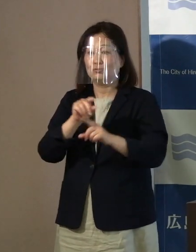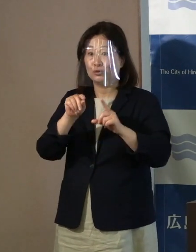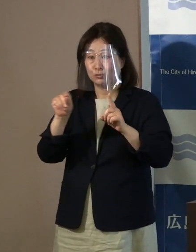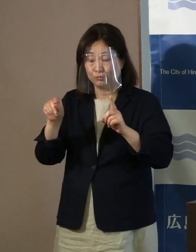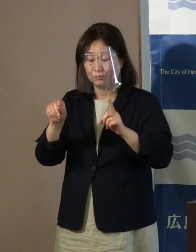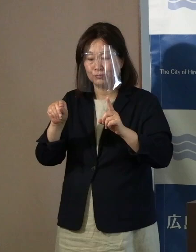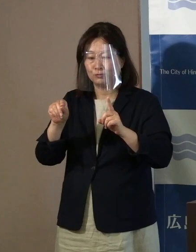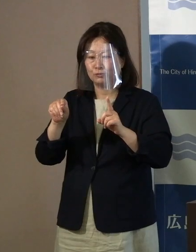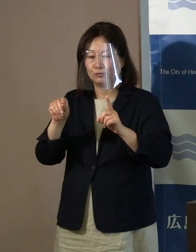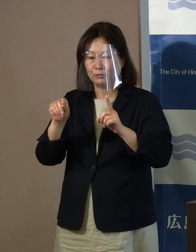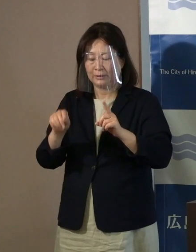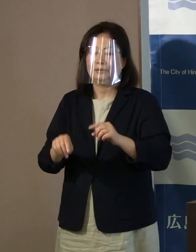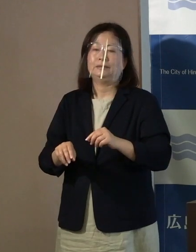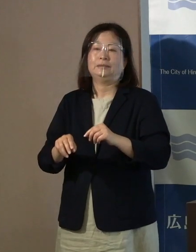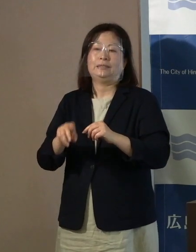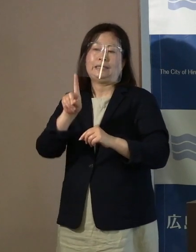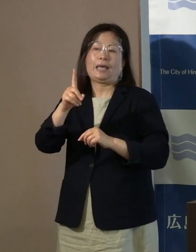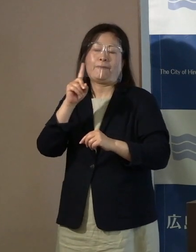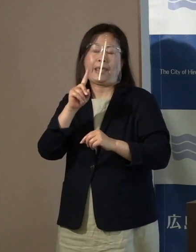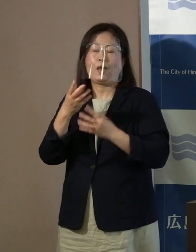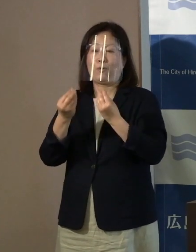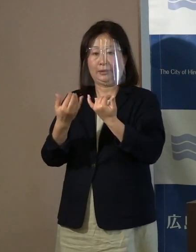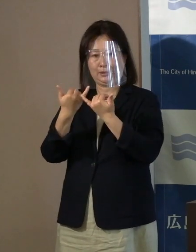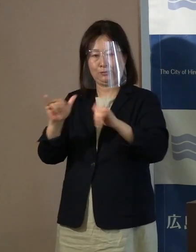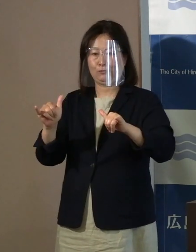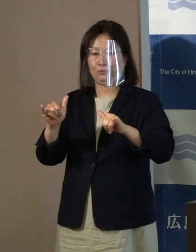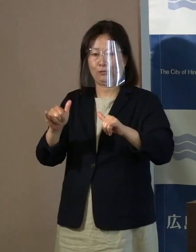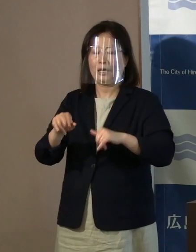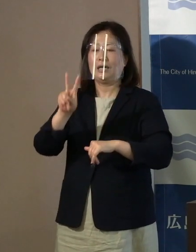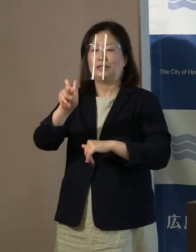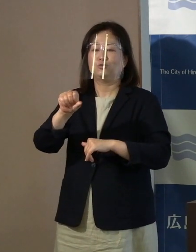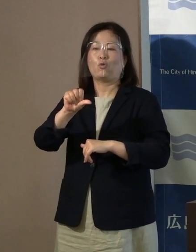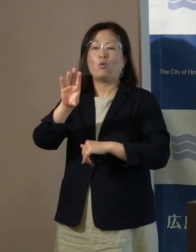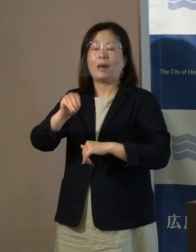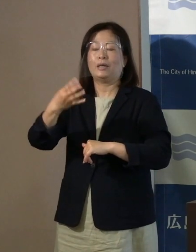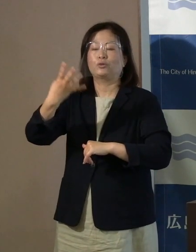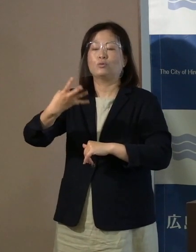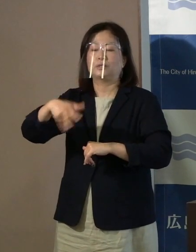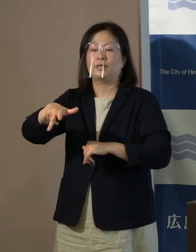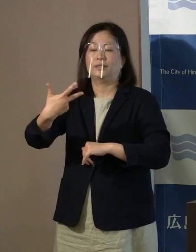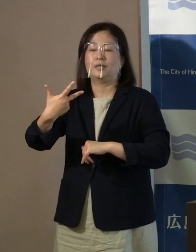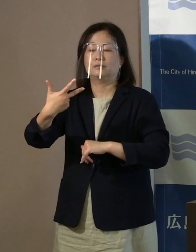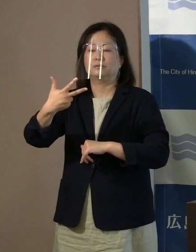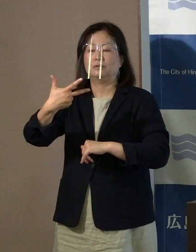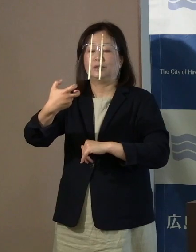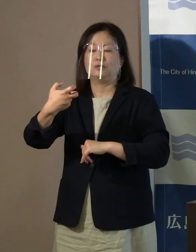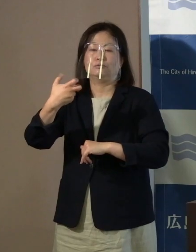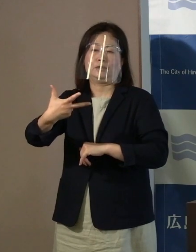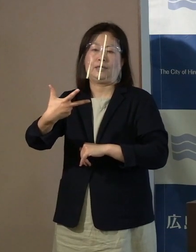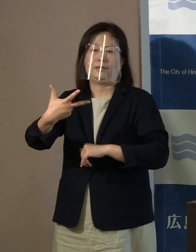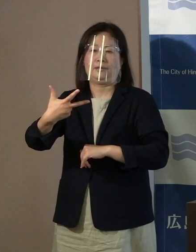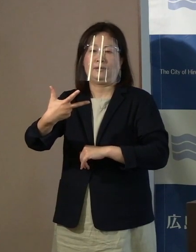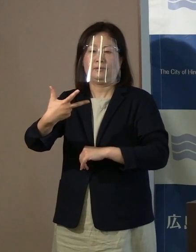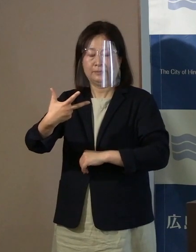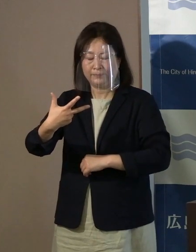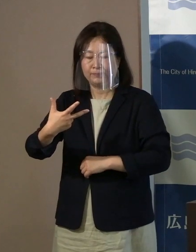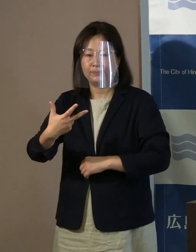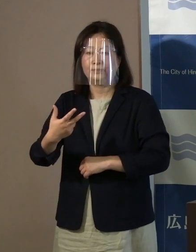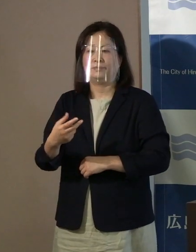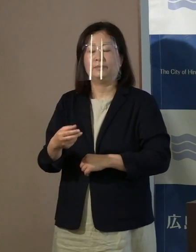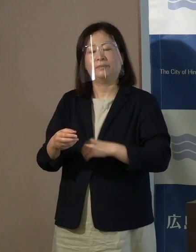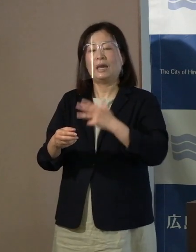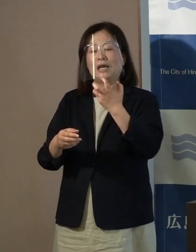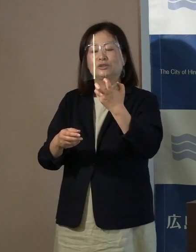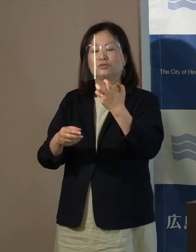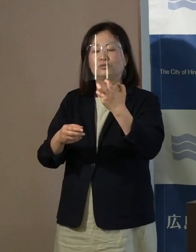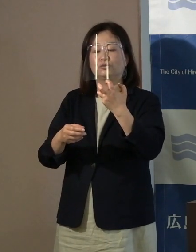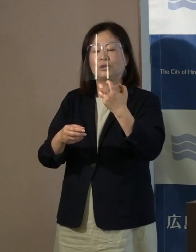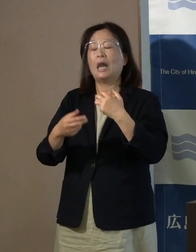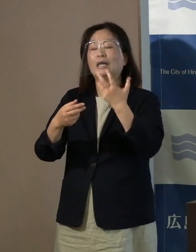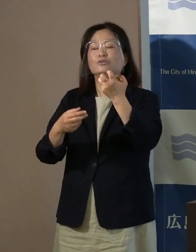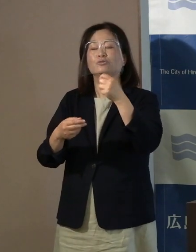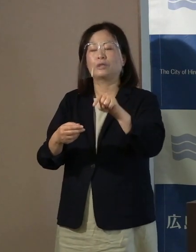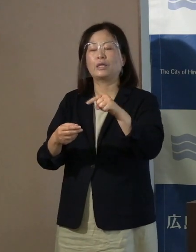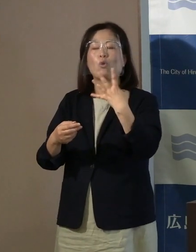1回目の接種が25万4777回､ 率にして80.4パーセントと｡